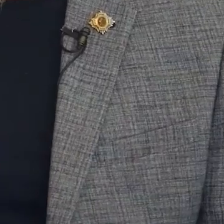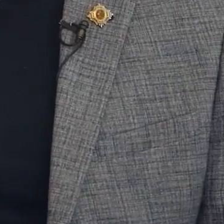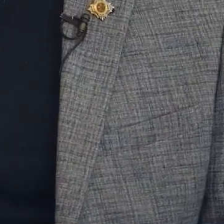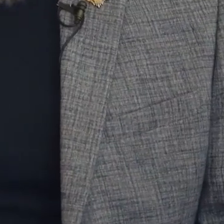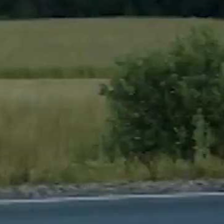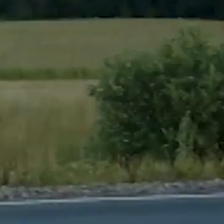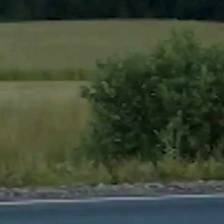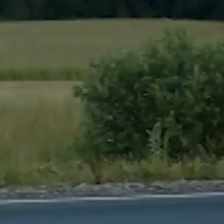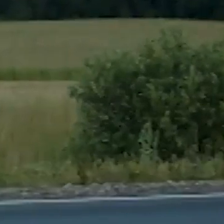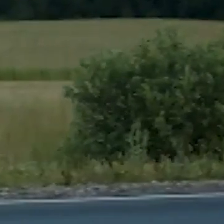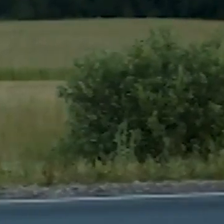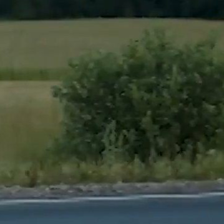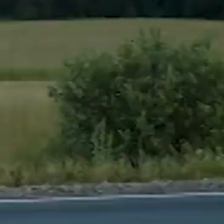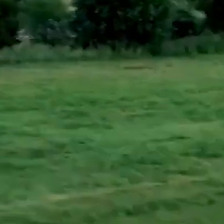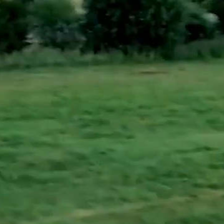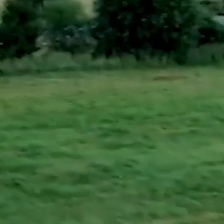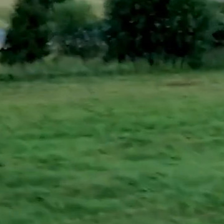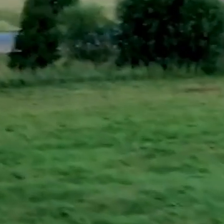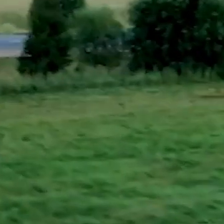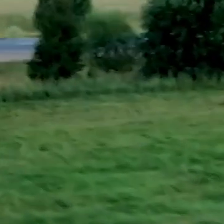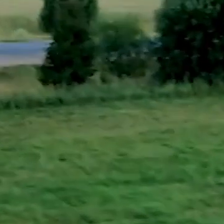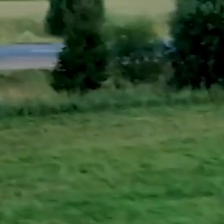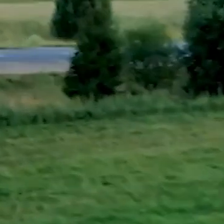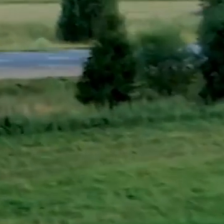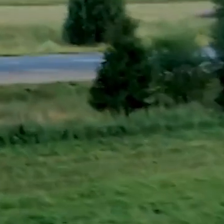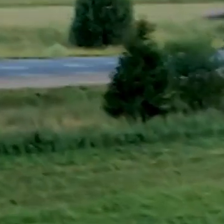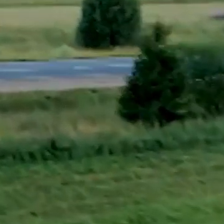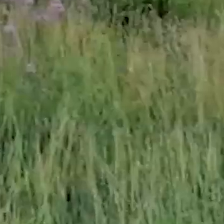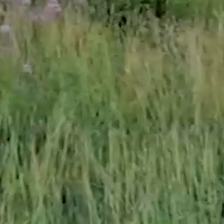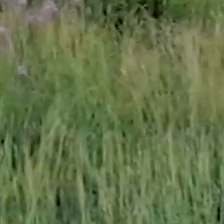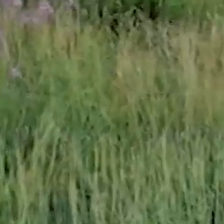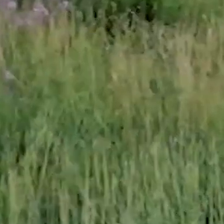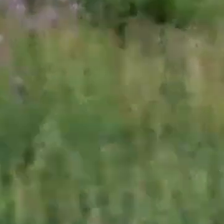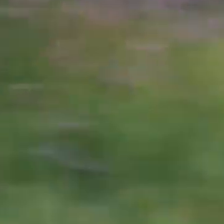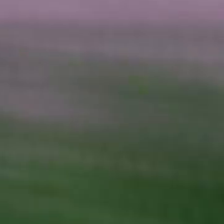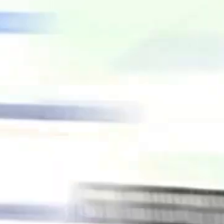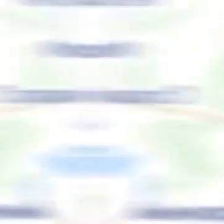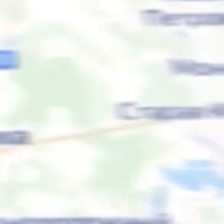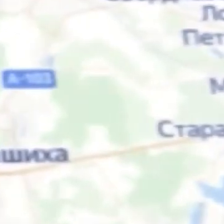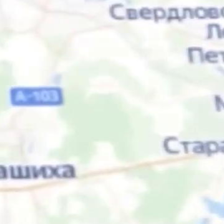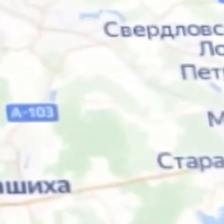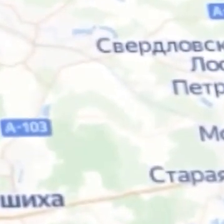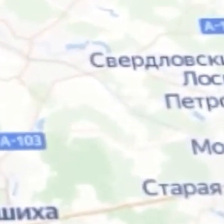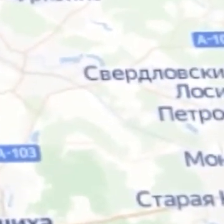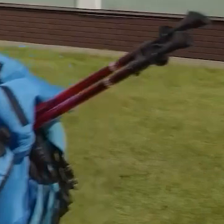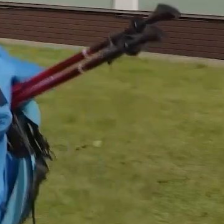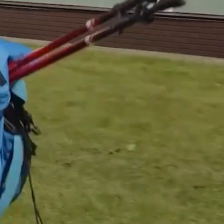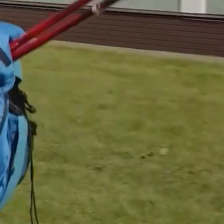и птиц послушайте как хвалит природа славит Бога храм находится на середине